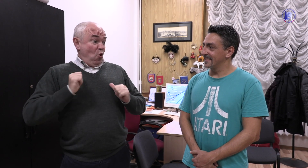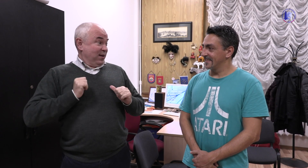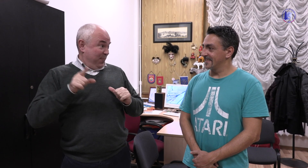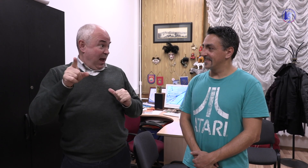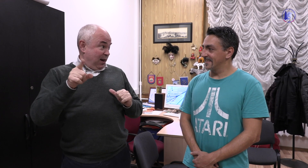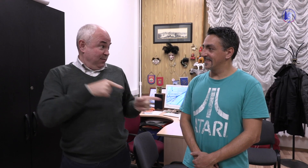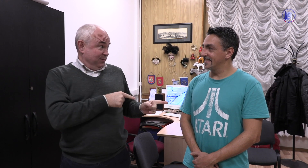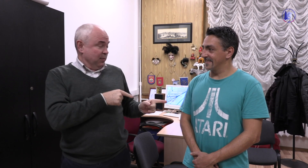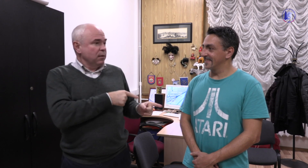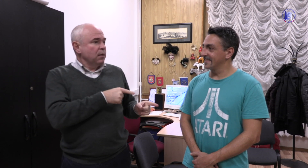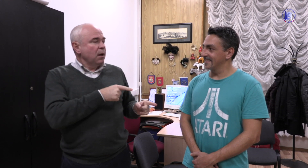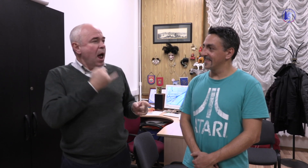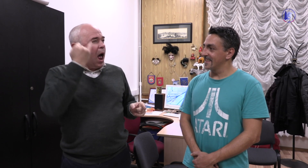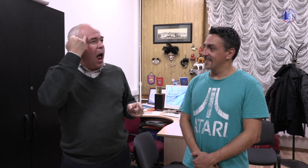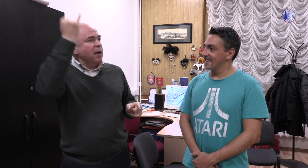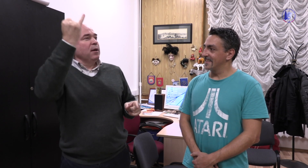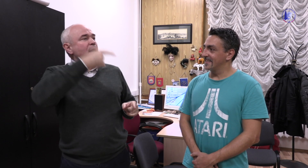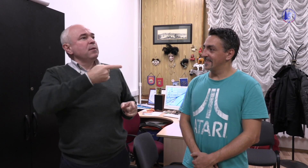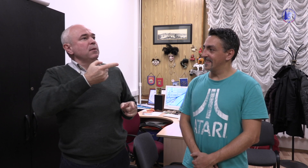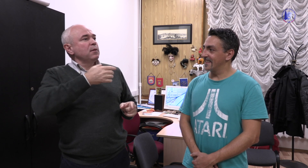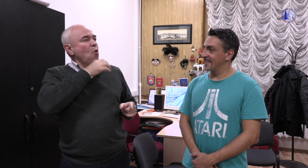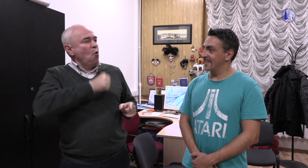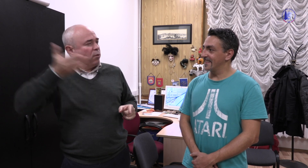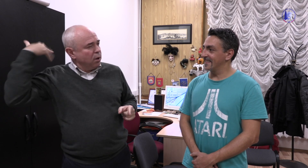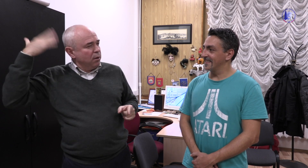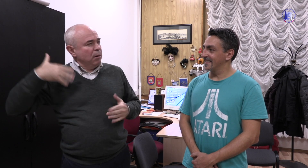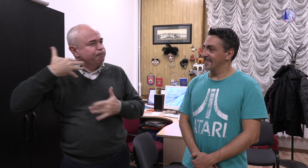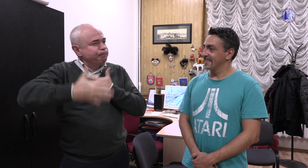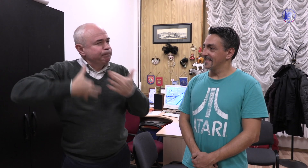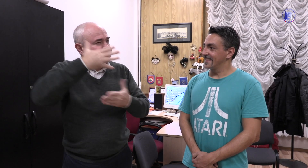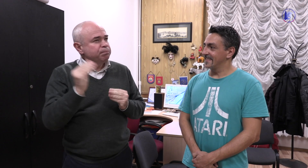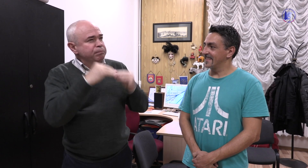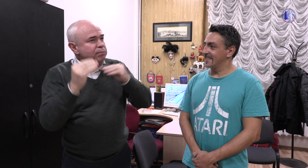Идея этого моноспектакля пришла к вам давно и вы её с тех пор проработали?